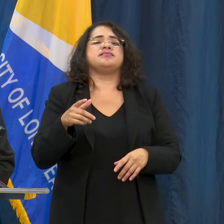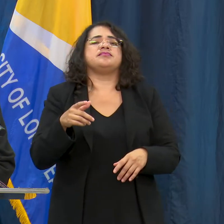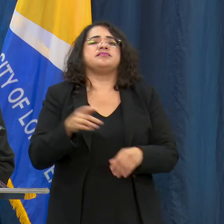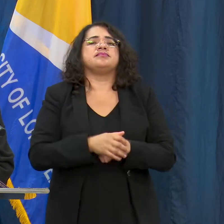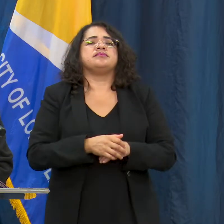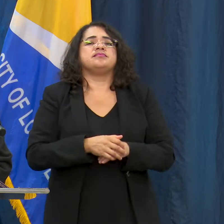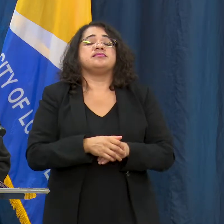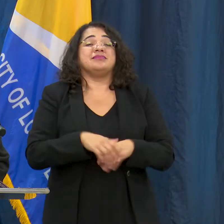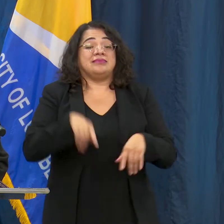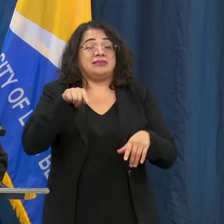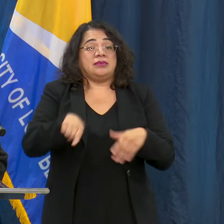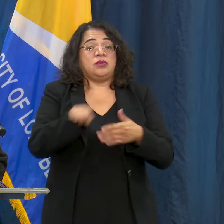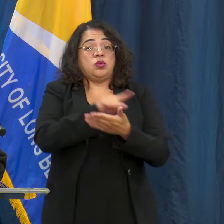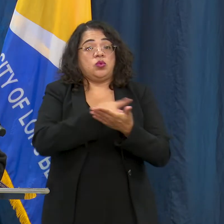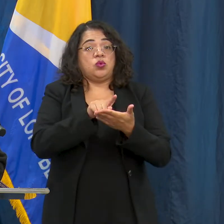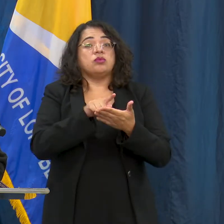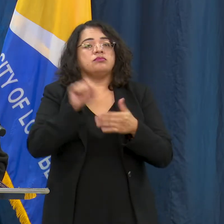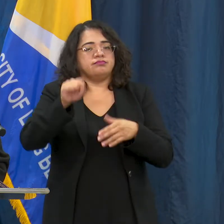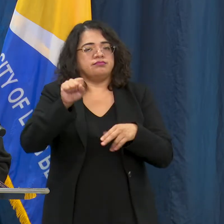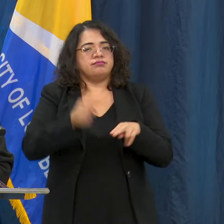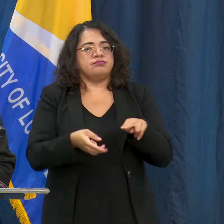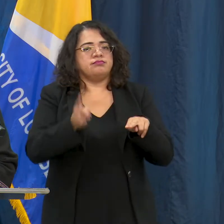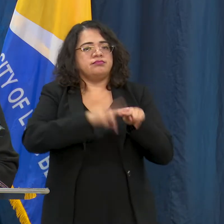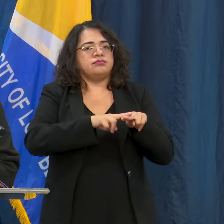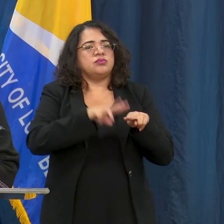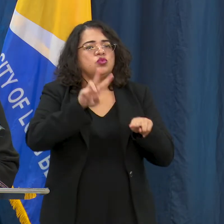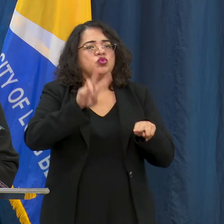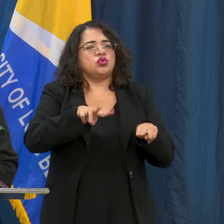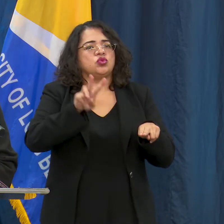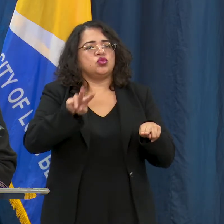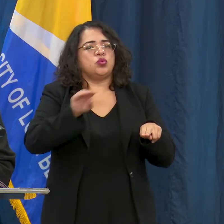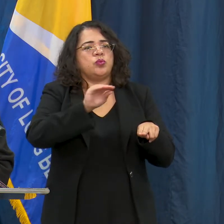esta semana vemos uno momento de venti dos por ciento a nuestro Requin toda